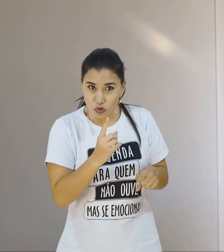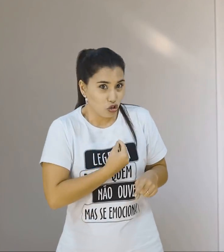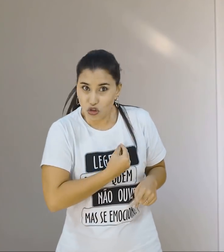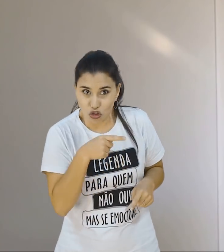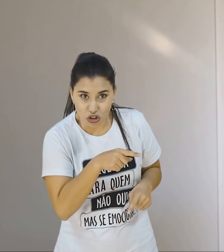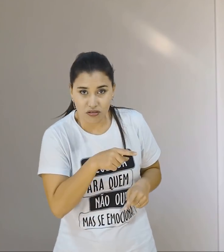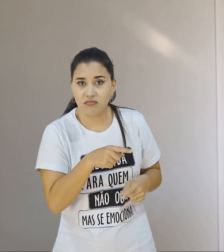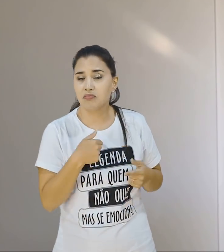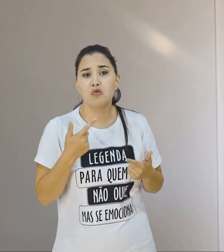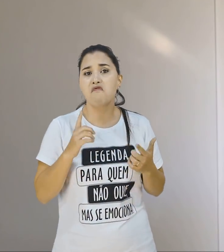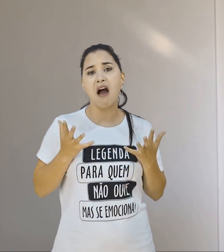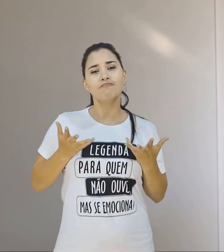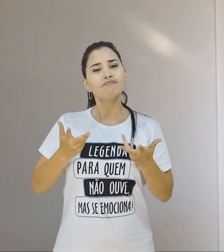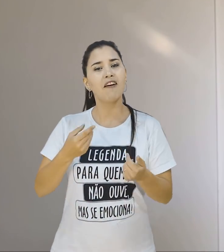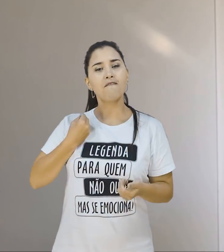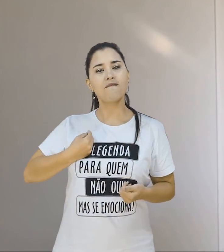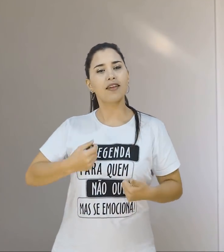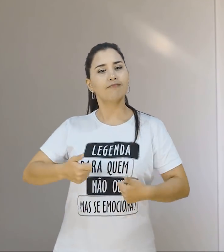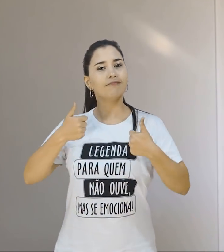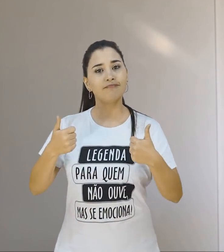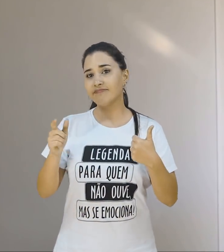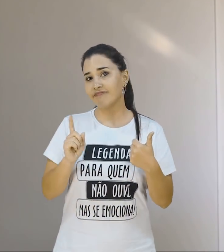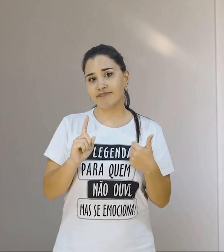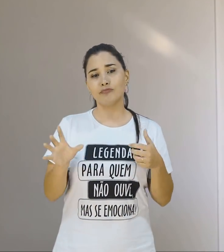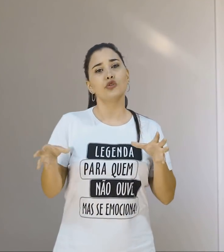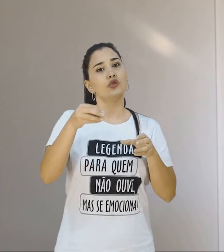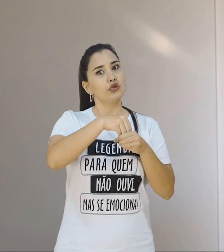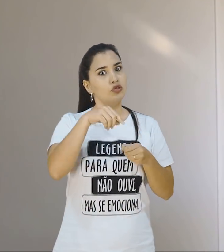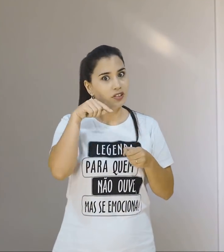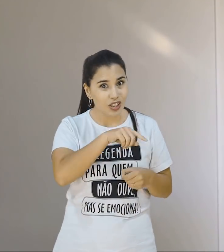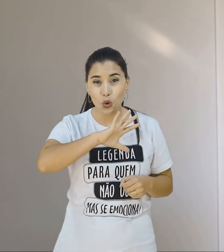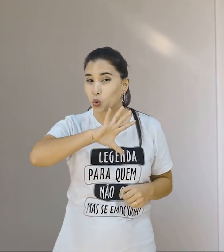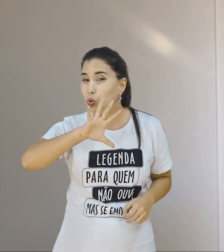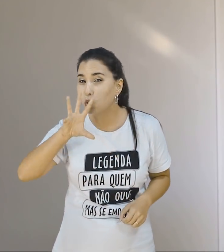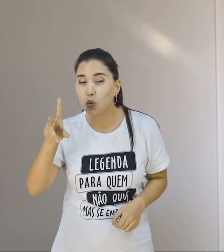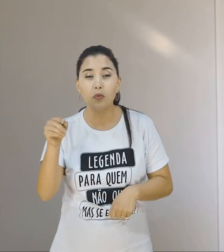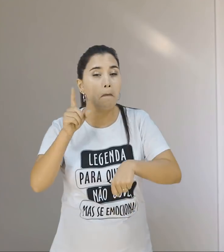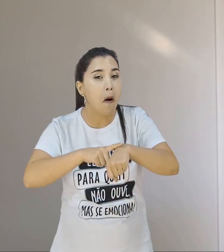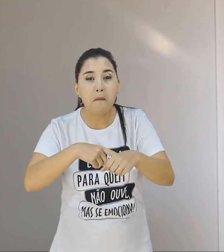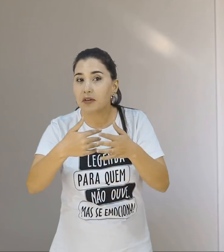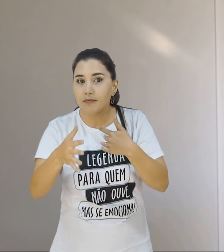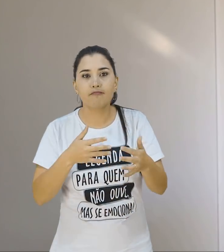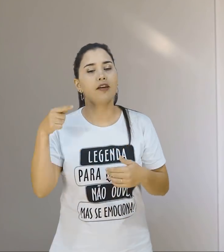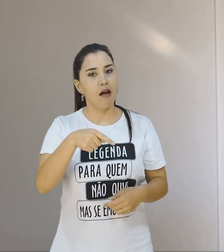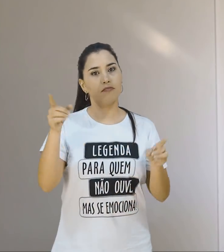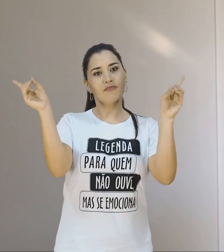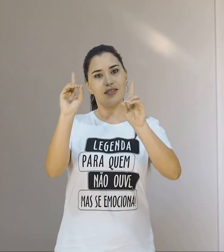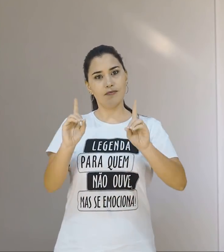Porque não existe nada mais incrível na vida do que a gente se sentir incluído em todos os momentos.